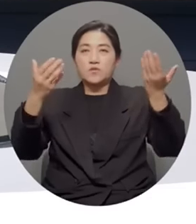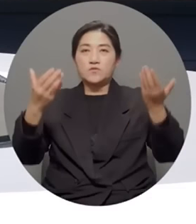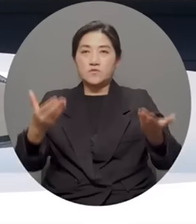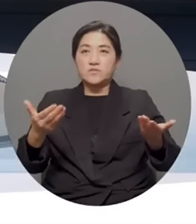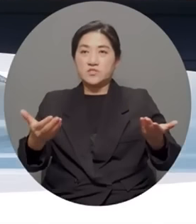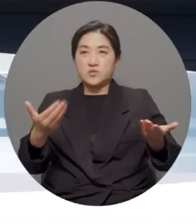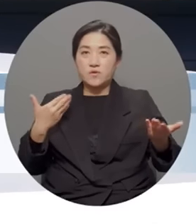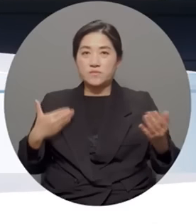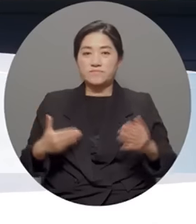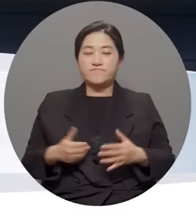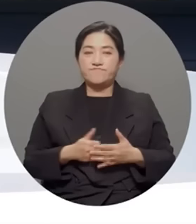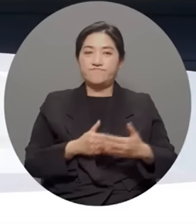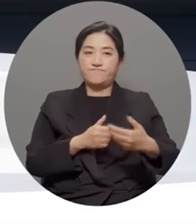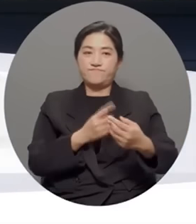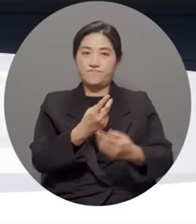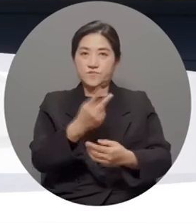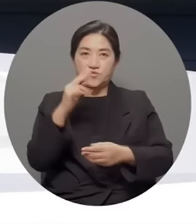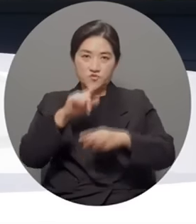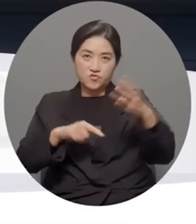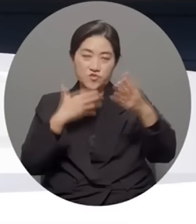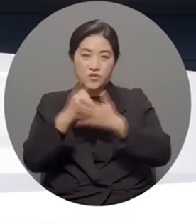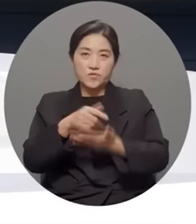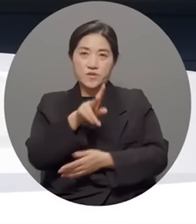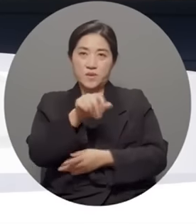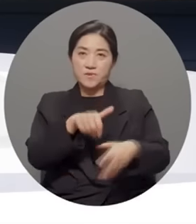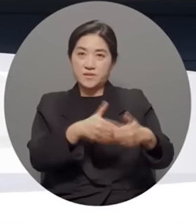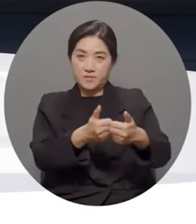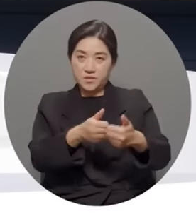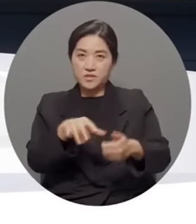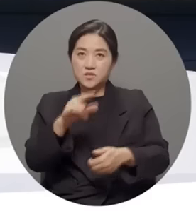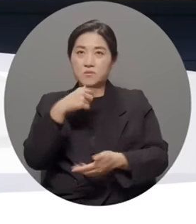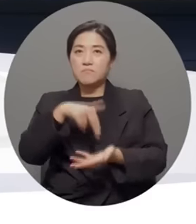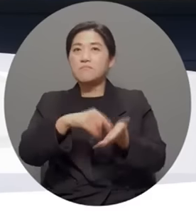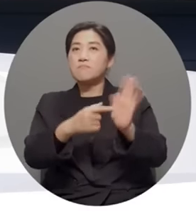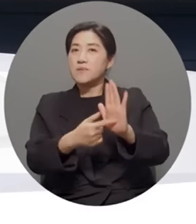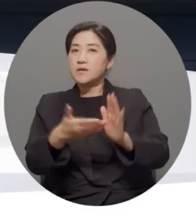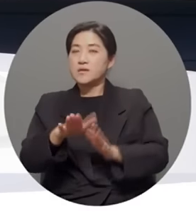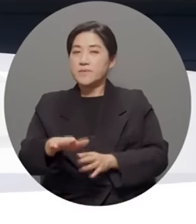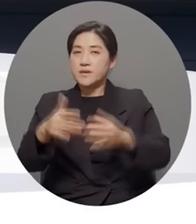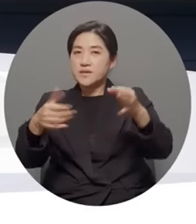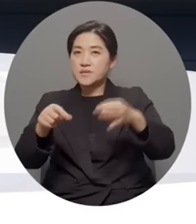(앵커) 설 연휴 전에 있었던 대담에서 윤석열 대통령이 처음으로 입장을 밝혔지만